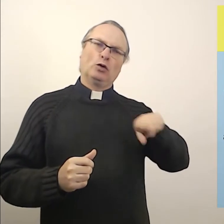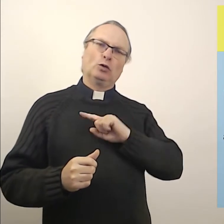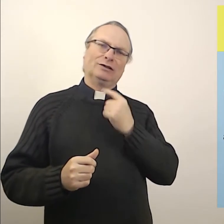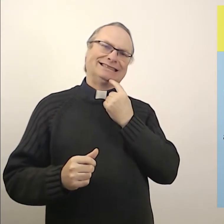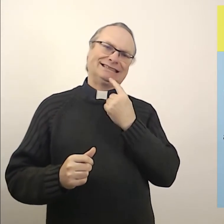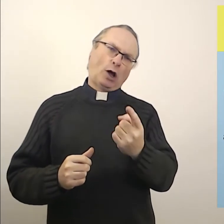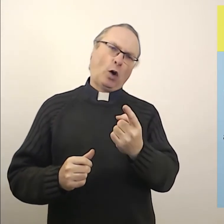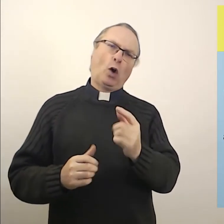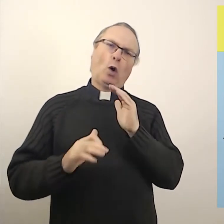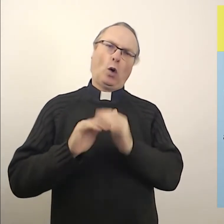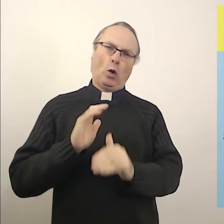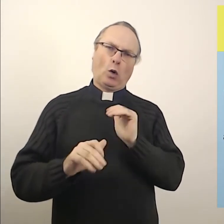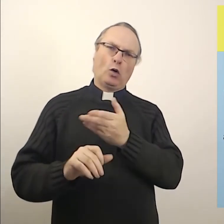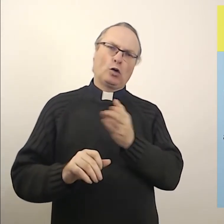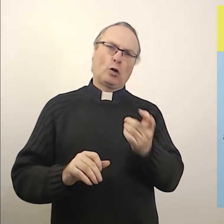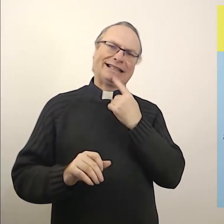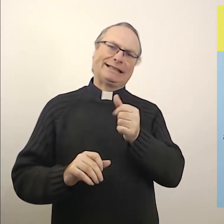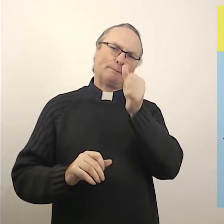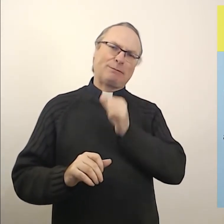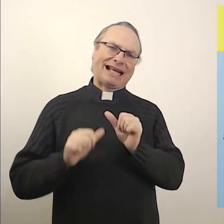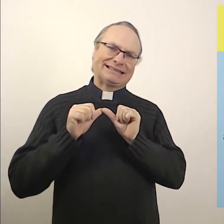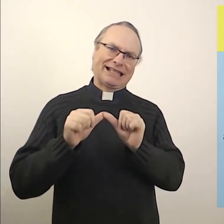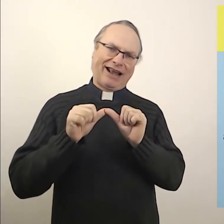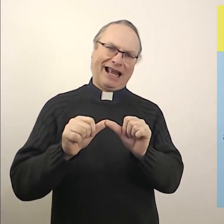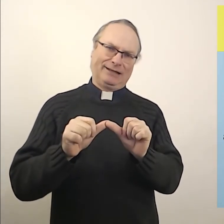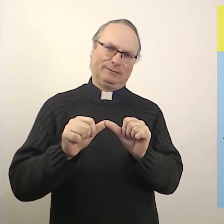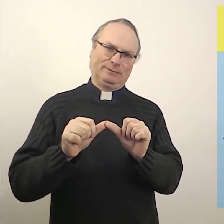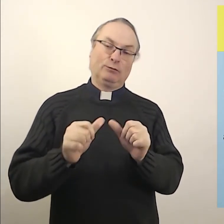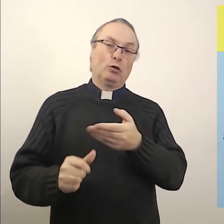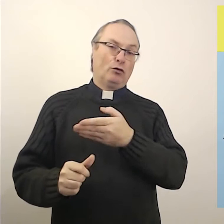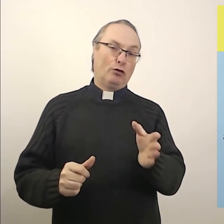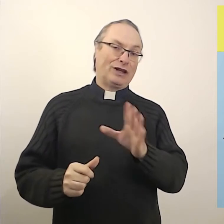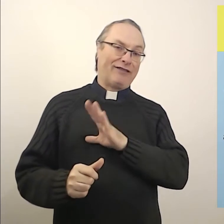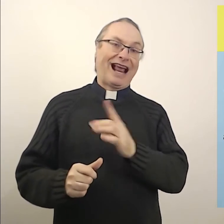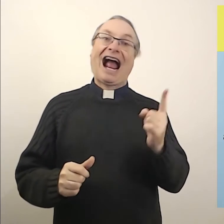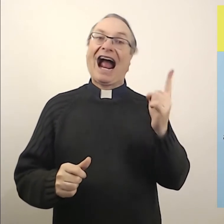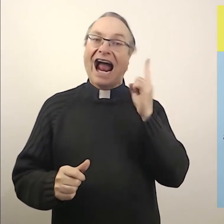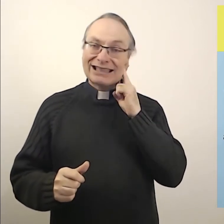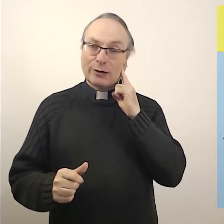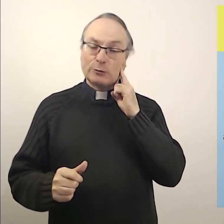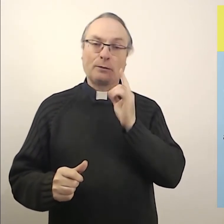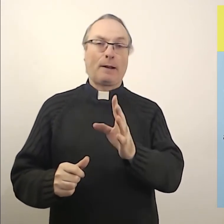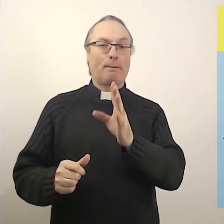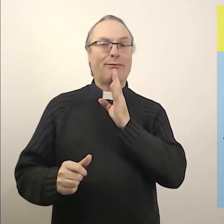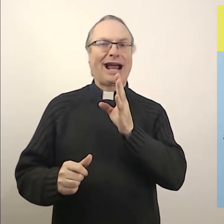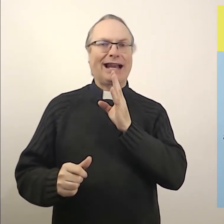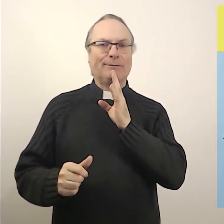Nous disons heureux ceux qui persévèrent. Vous avez entendu parler